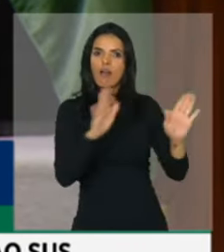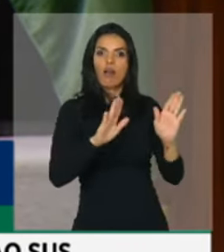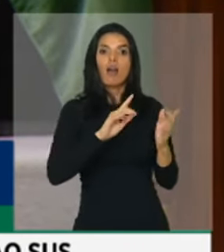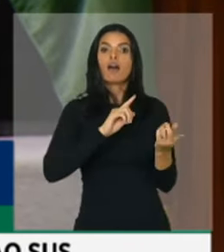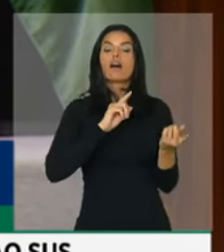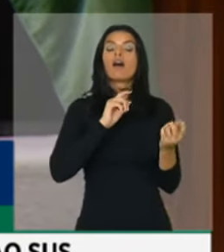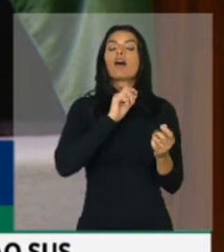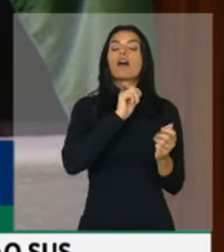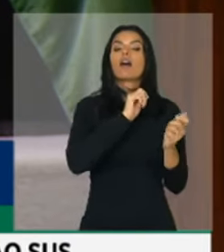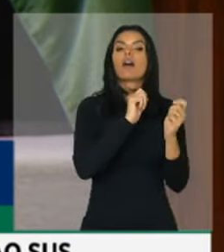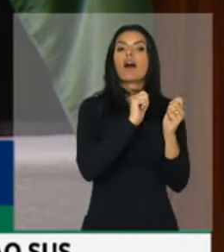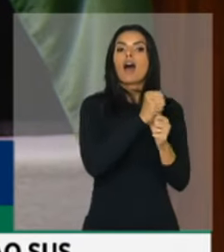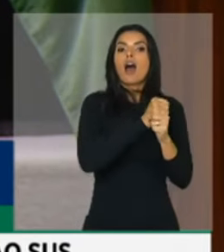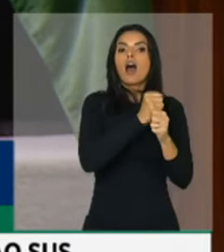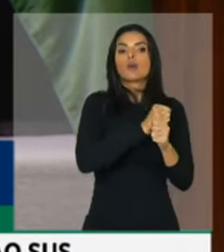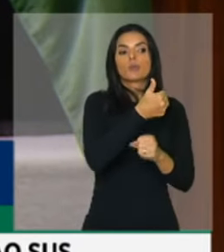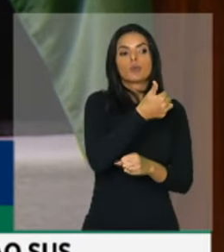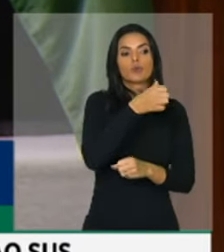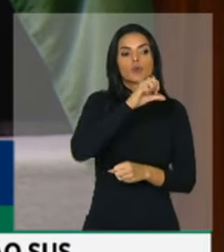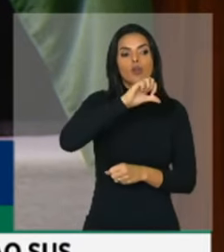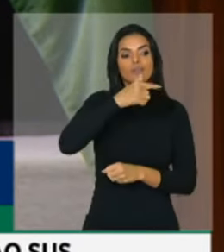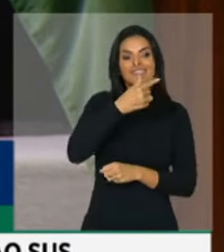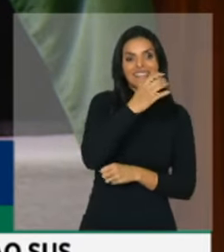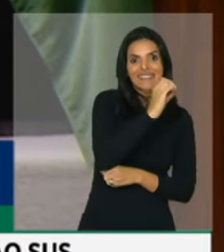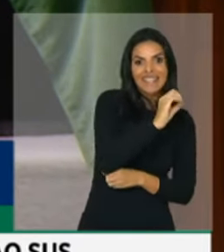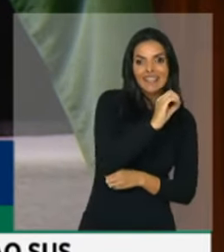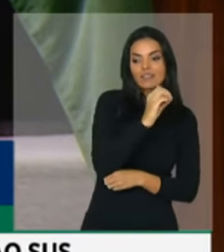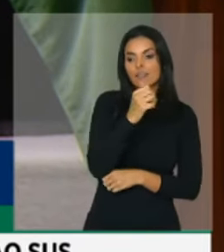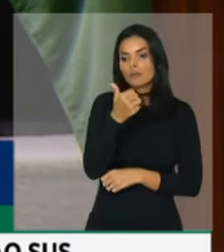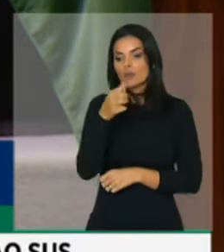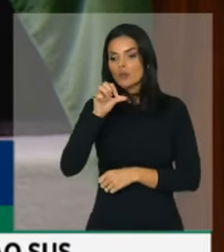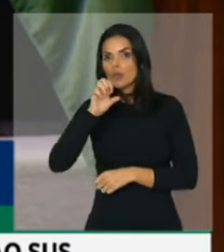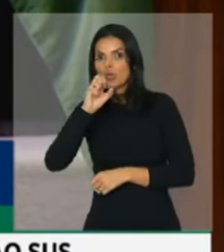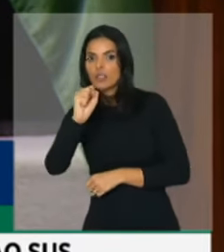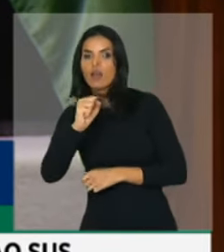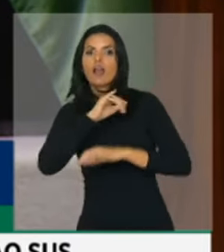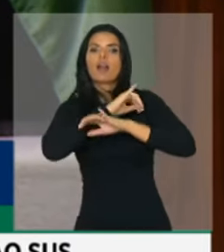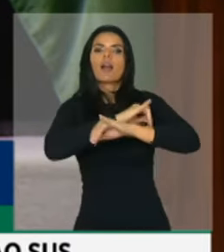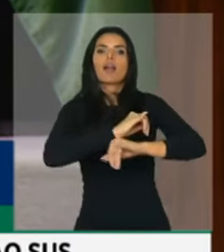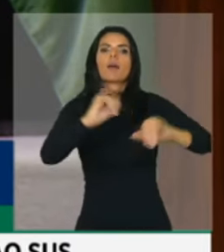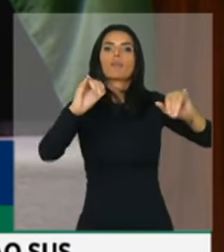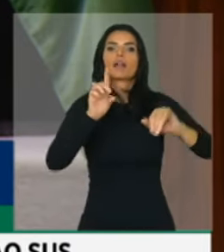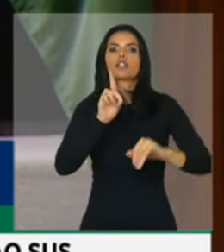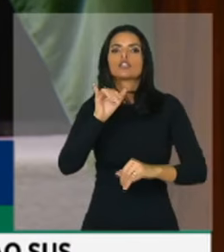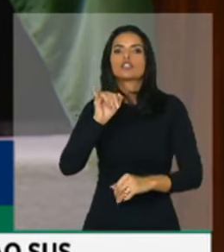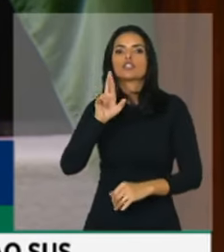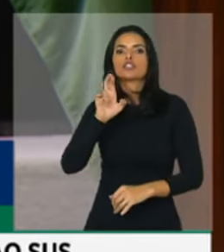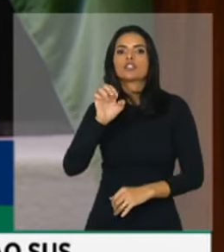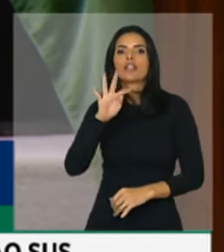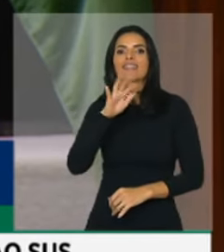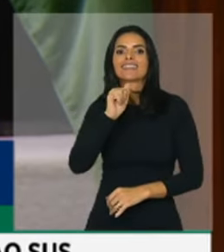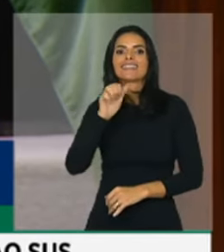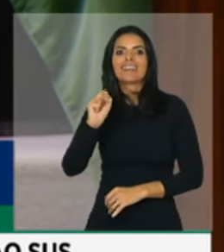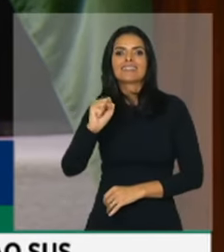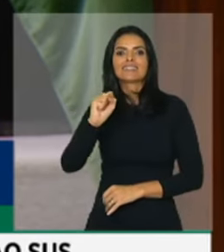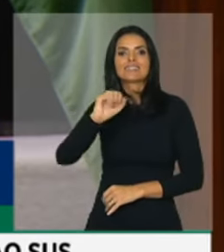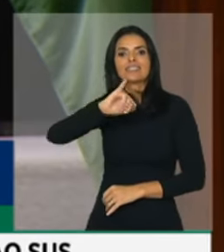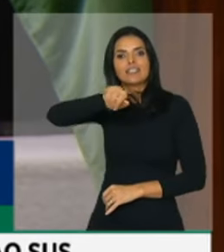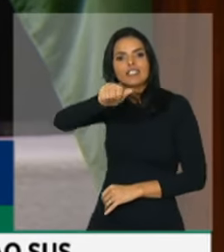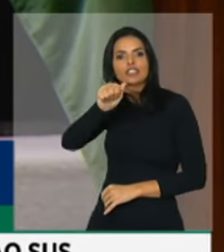CAMPANHA POR DIRETAS JÁ PARA A ELEIÇÃO DO CHEFE DO PODER EXECUTIVO. O LEVANTE FOI DERROTADO, MAS O MDB IA É